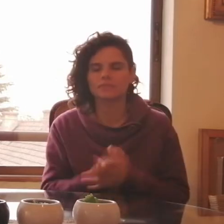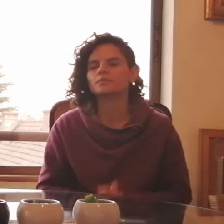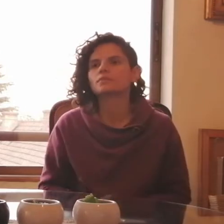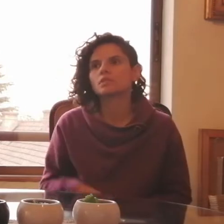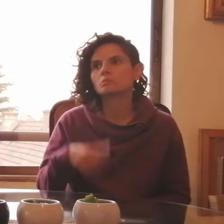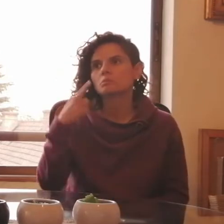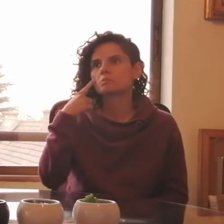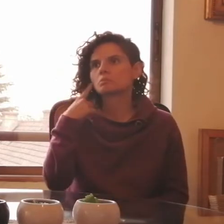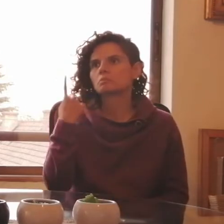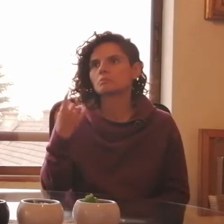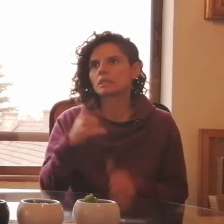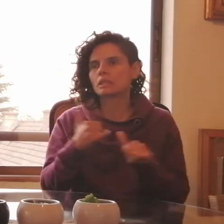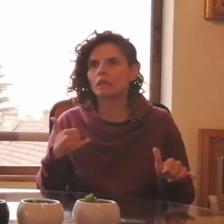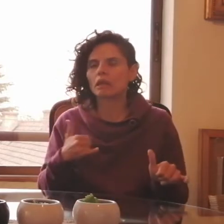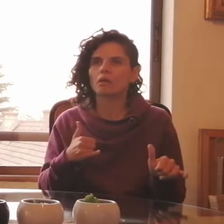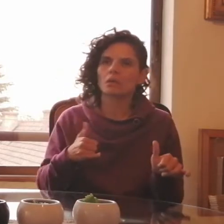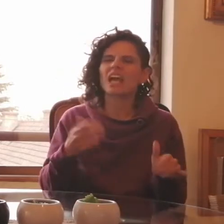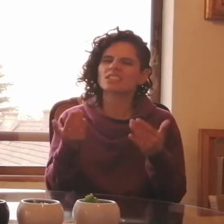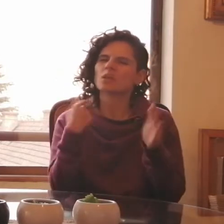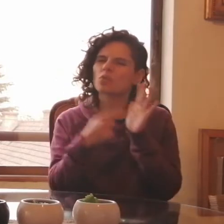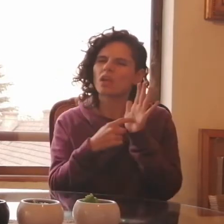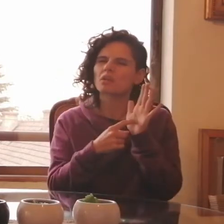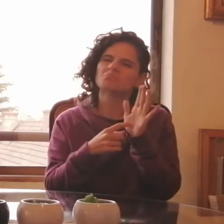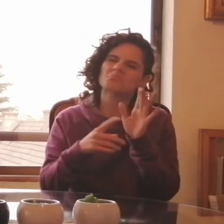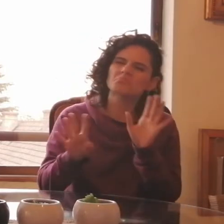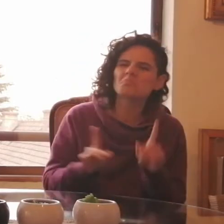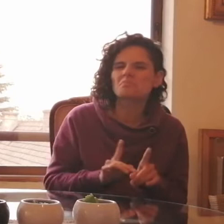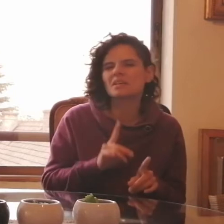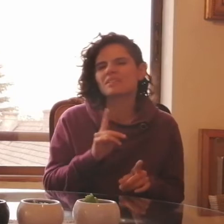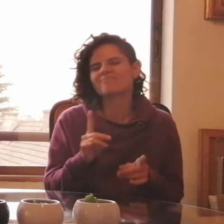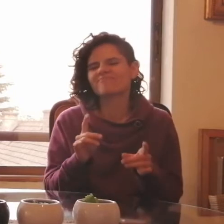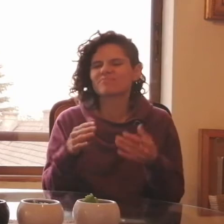igual el puntaje era como piola, normal, entonces a lo mejor no quedo y igual